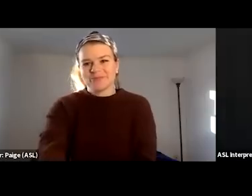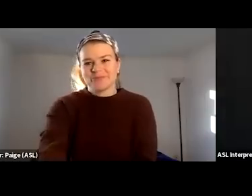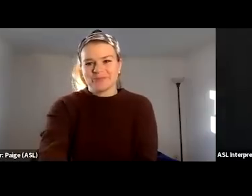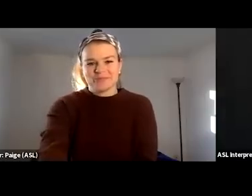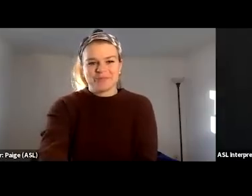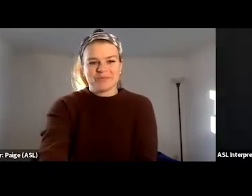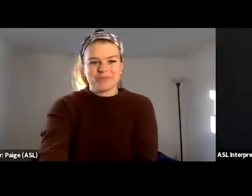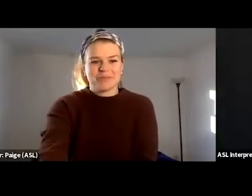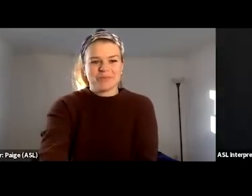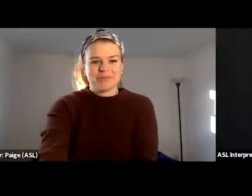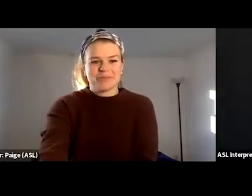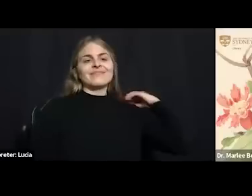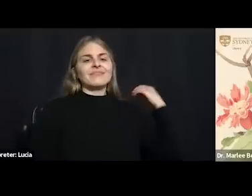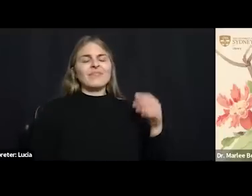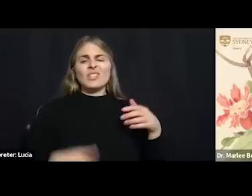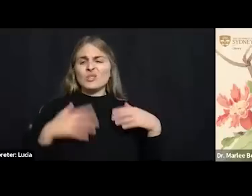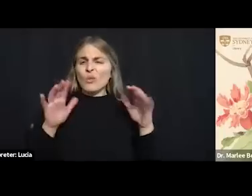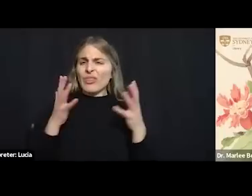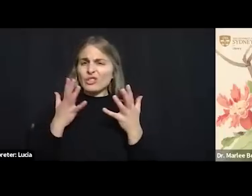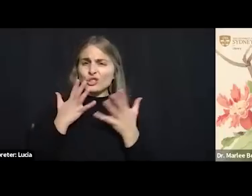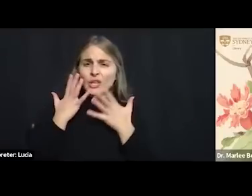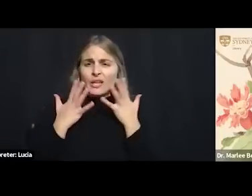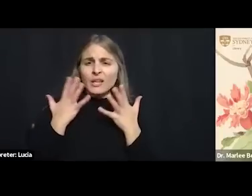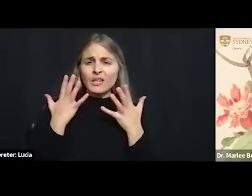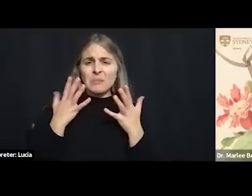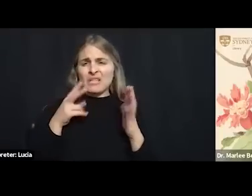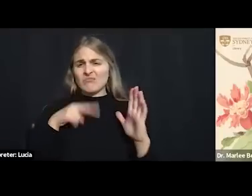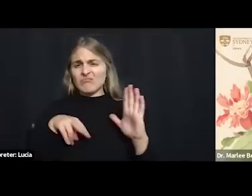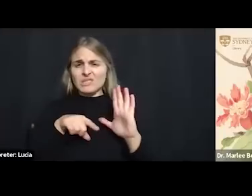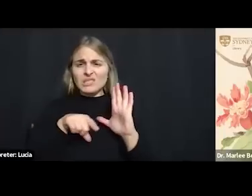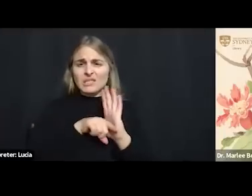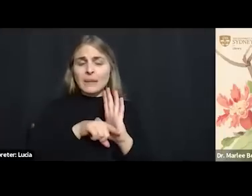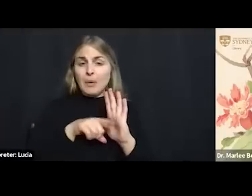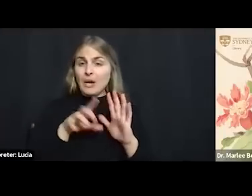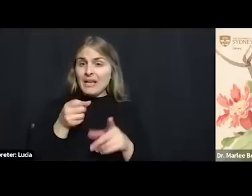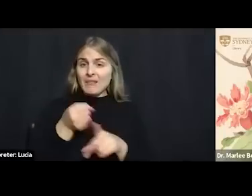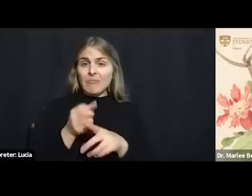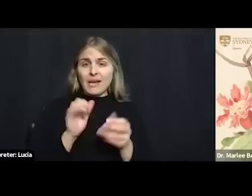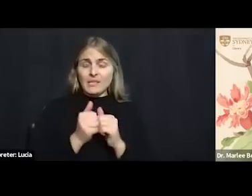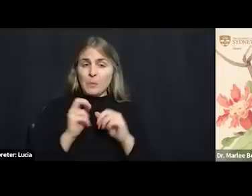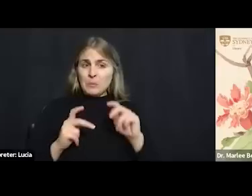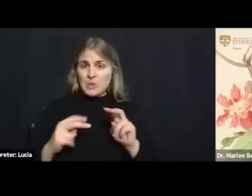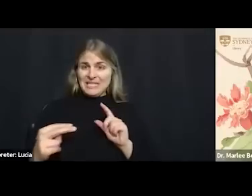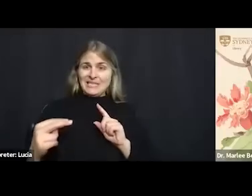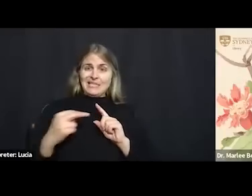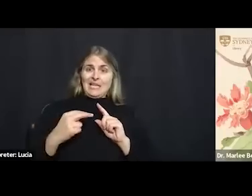La vergüenza y el estigma alrededor del sinhogarismo también influyeron en cómo se perciben a sí mismos, y el estigma que experimentaron como justificado.